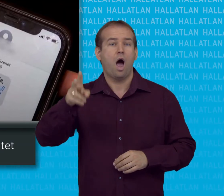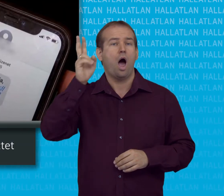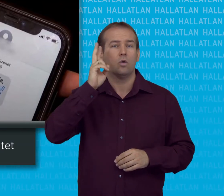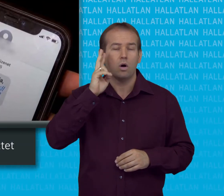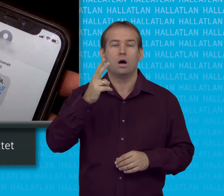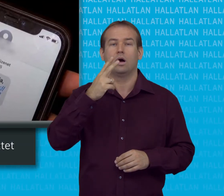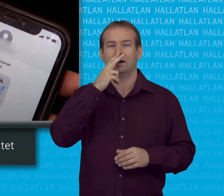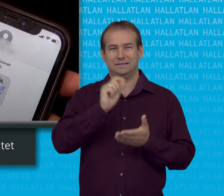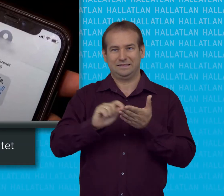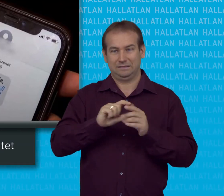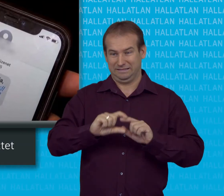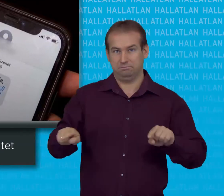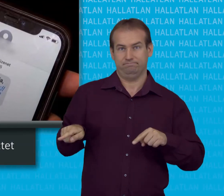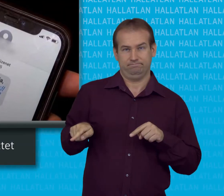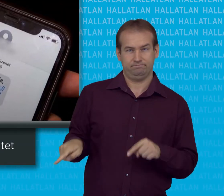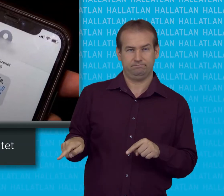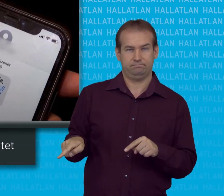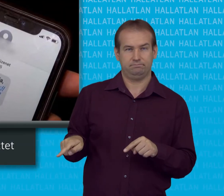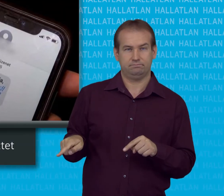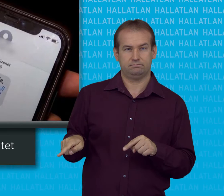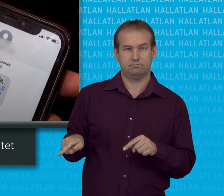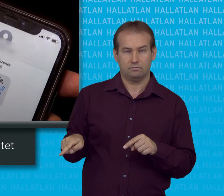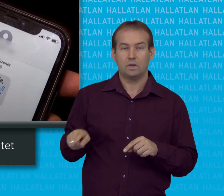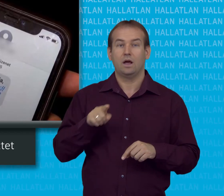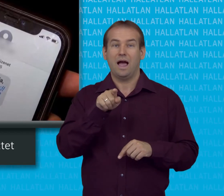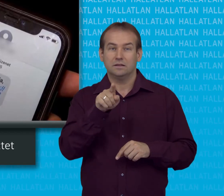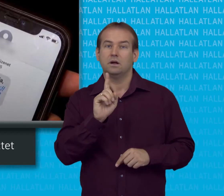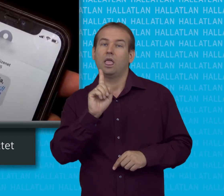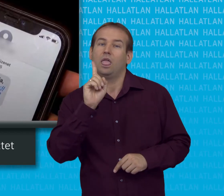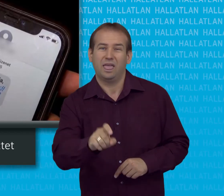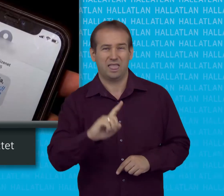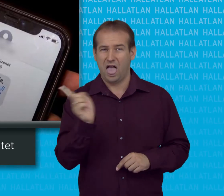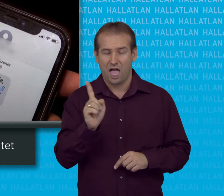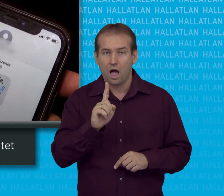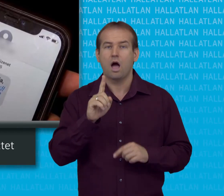semmiképp ne kattintson a benne szereplő hivatkozásokra www.posta.hu/szolgaltatasok/vam